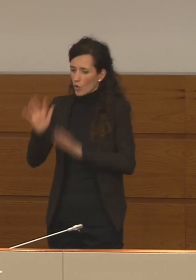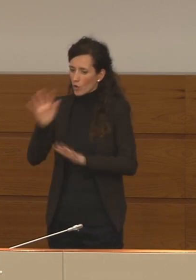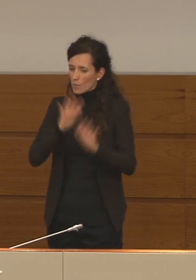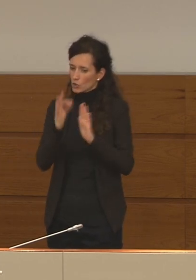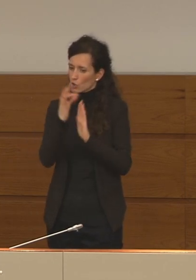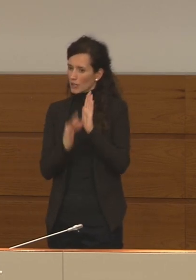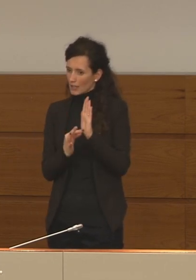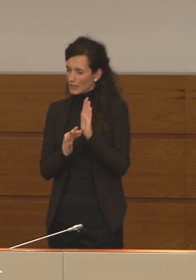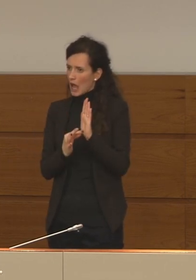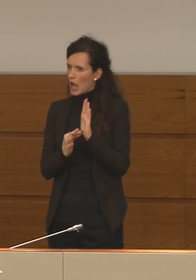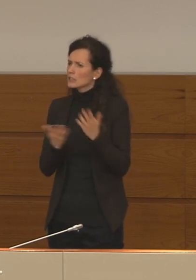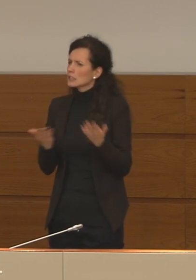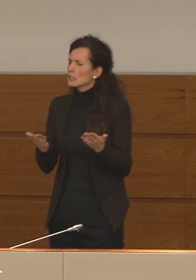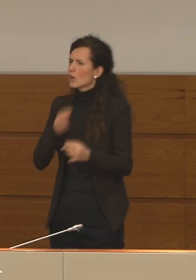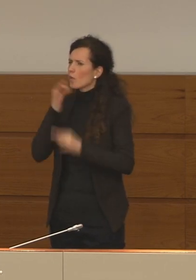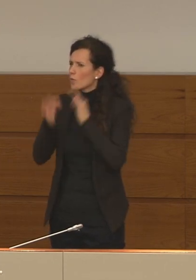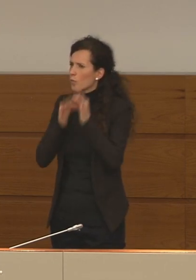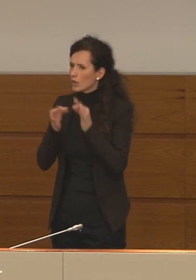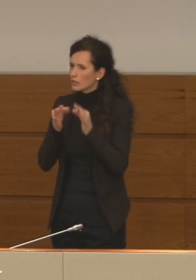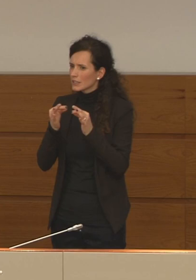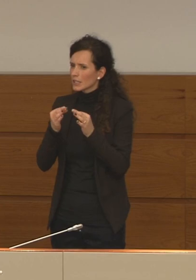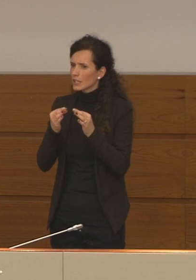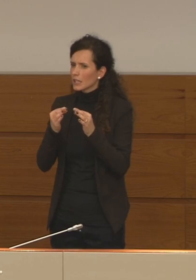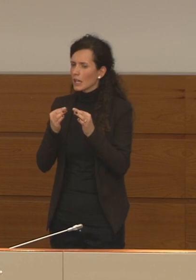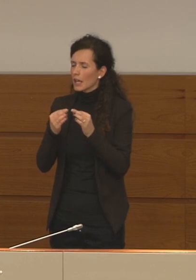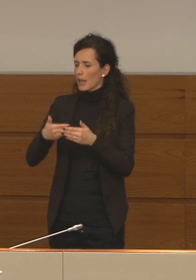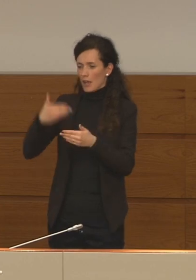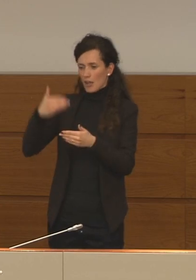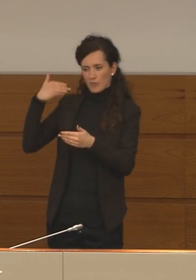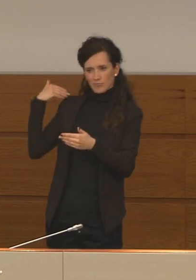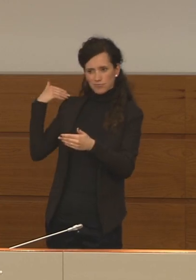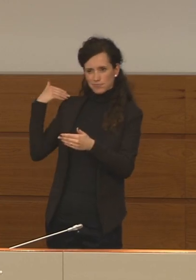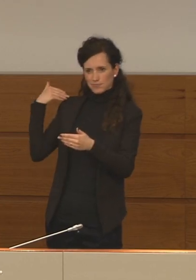dire, nel senso che nei giorni scorsi